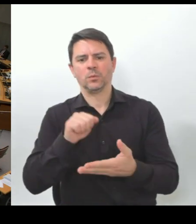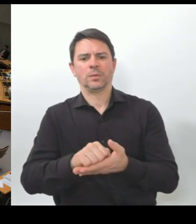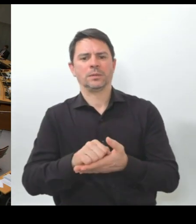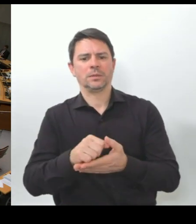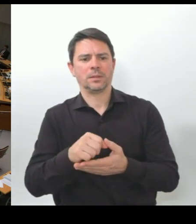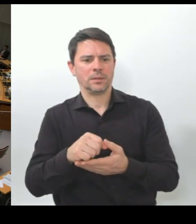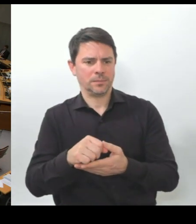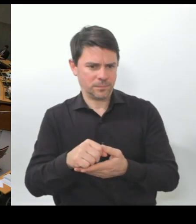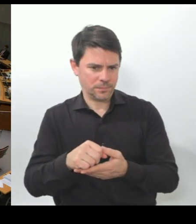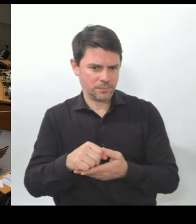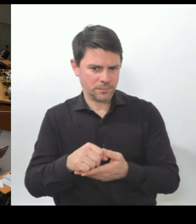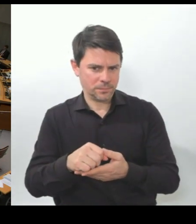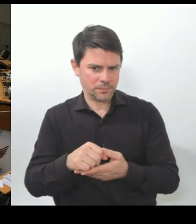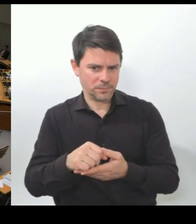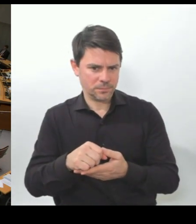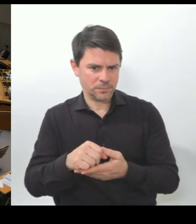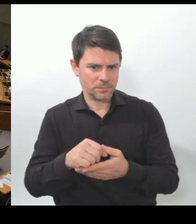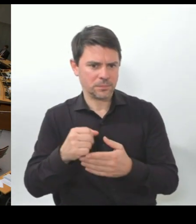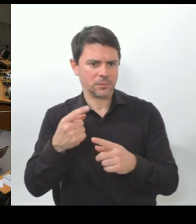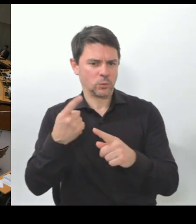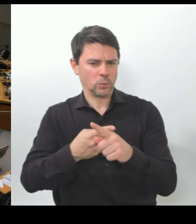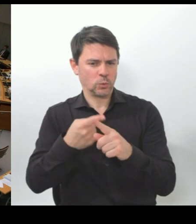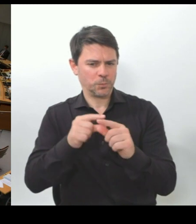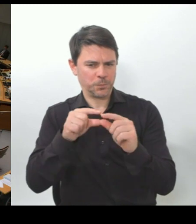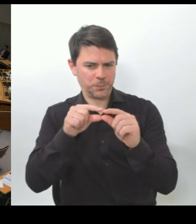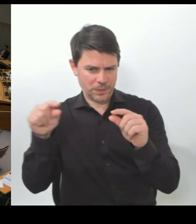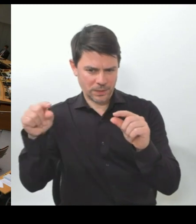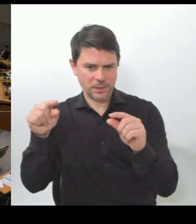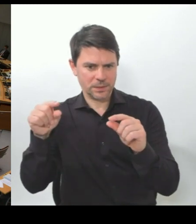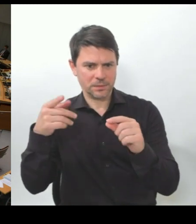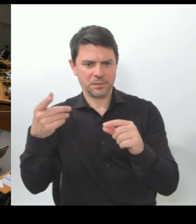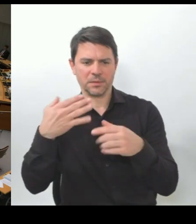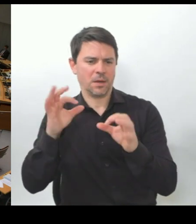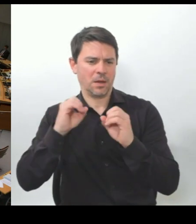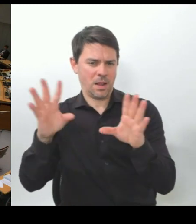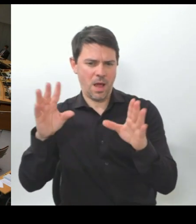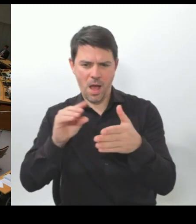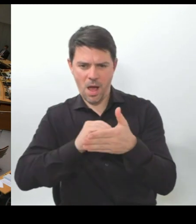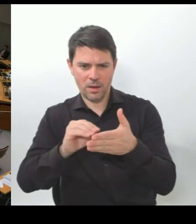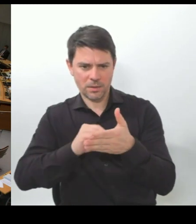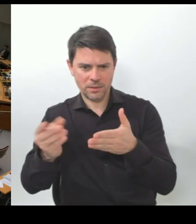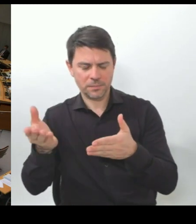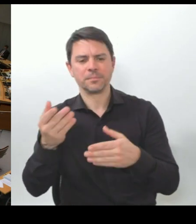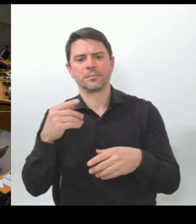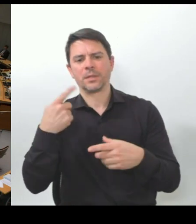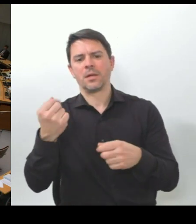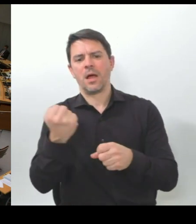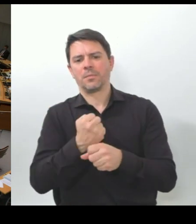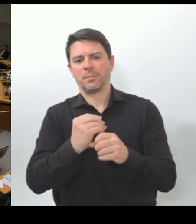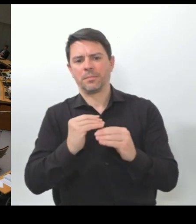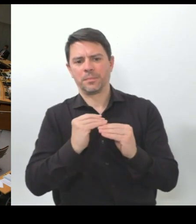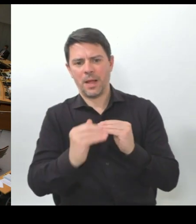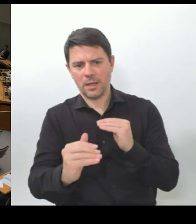Bei Vattenfall Wärme und Gaza CC im Falle einer Rekommunalisierung für Berlin erhalten. In der Beratung beginnt